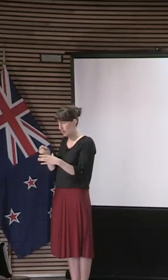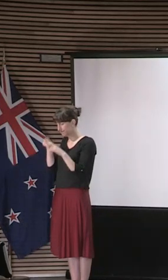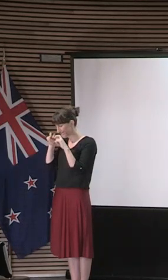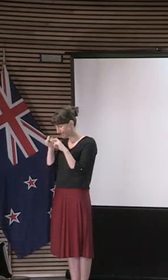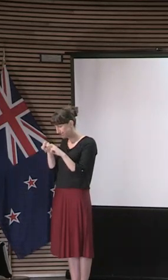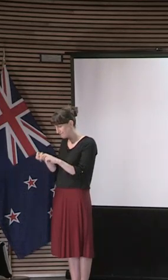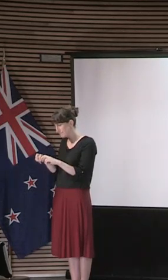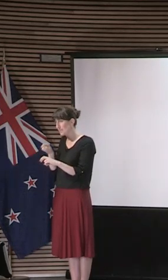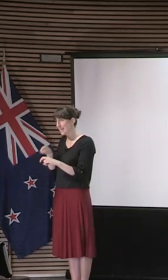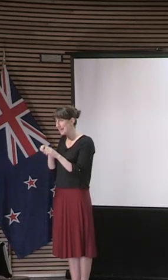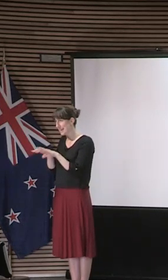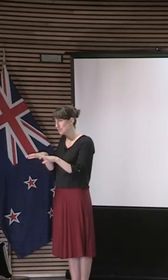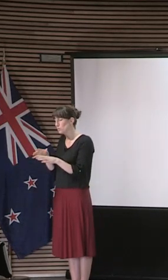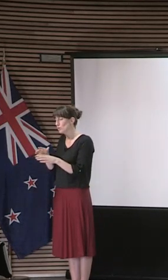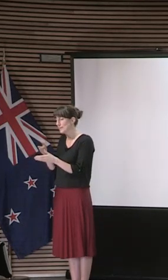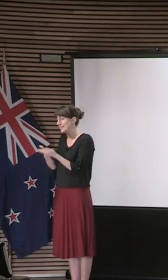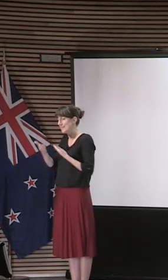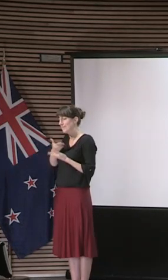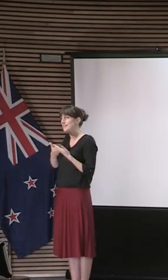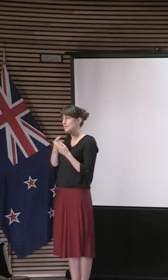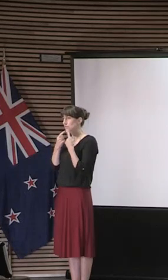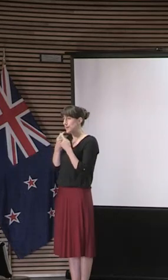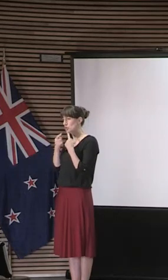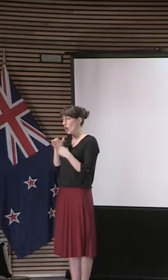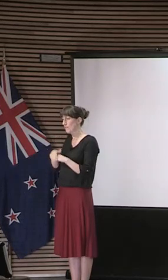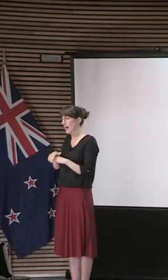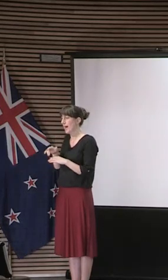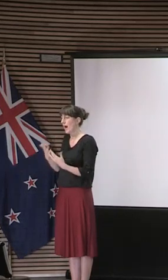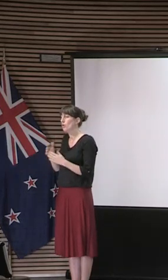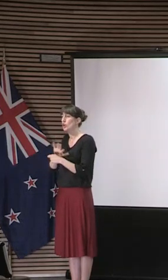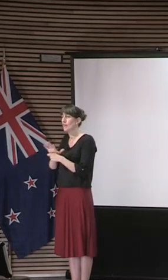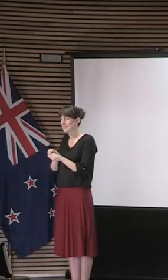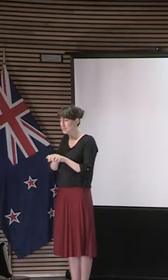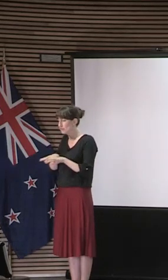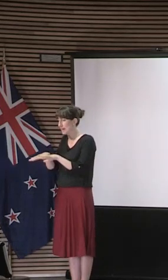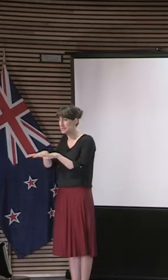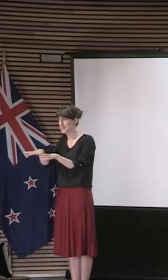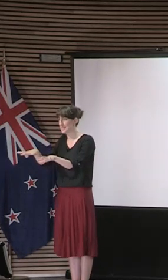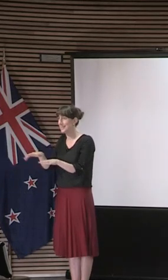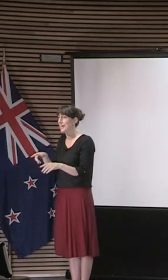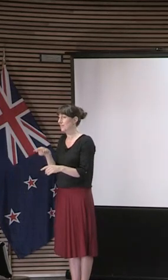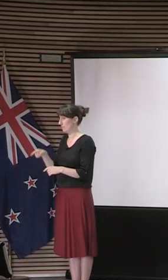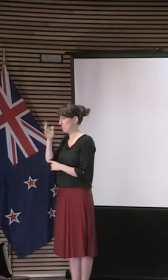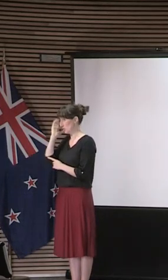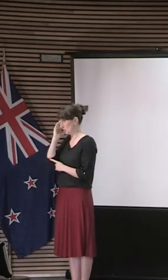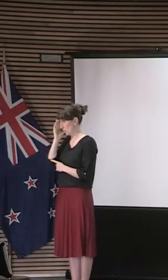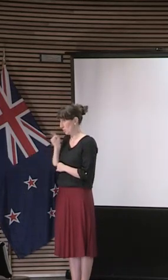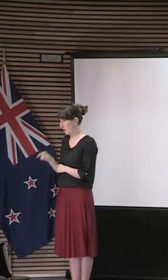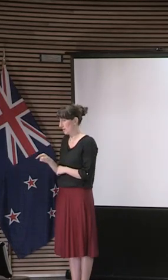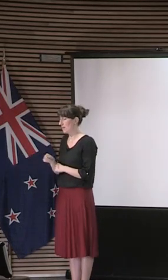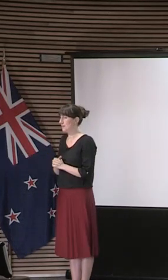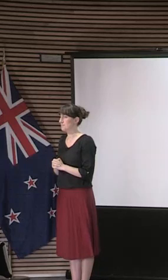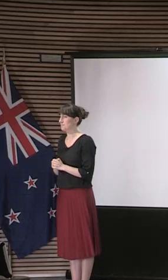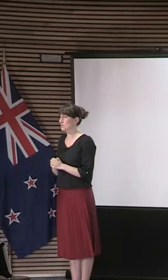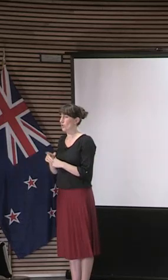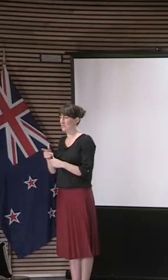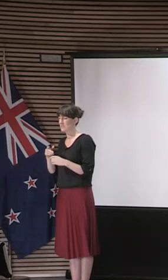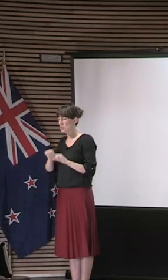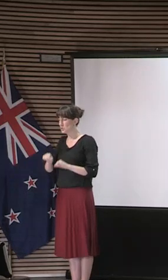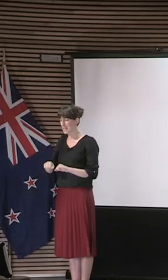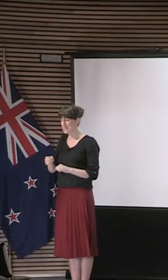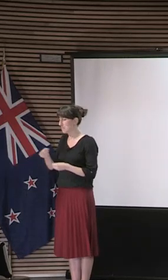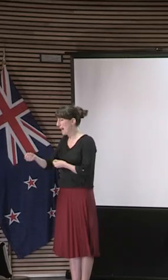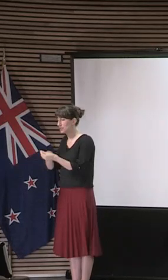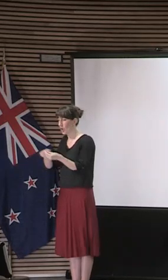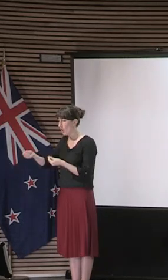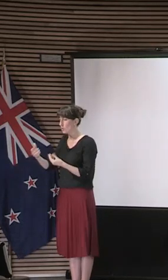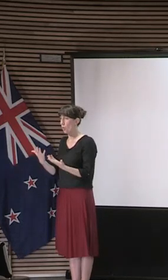Paenga-whawha. Na tetahi o nga